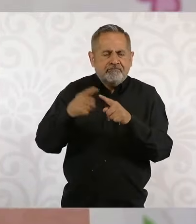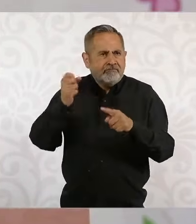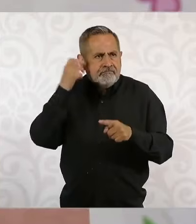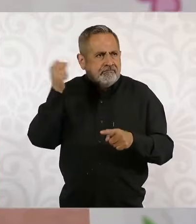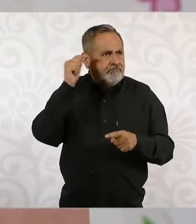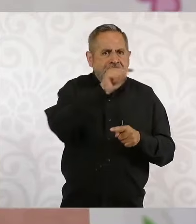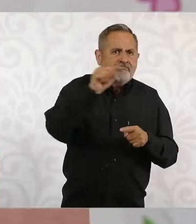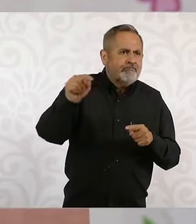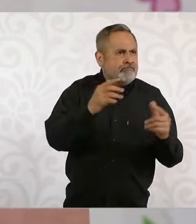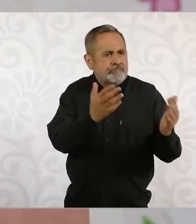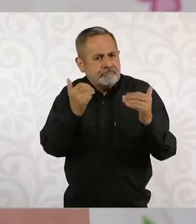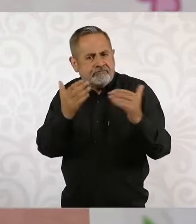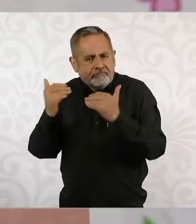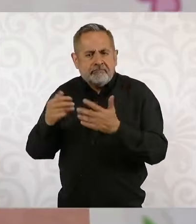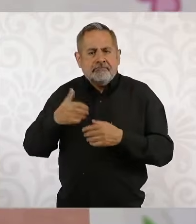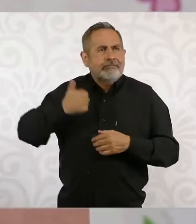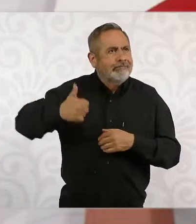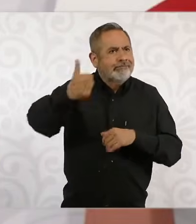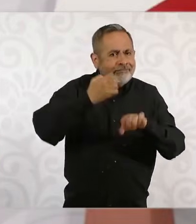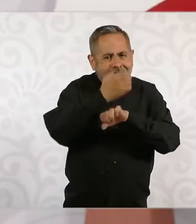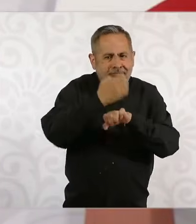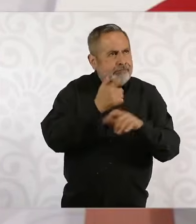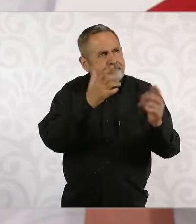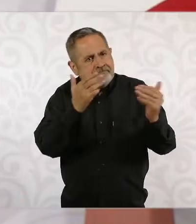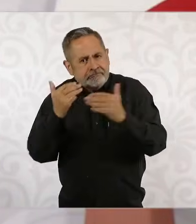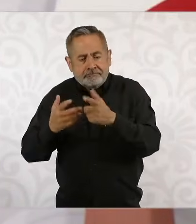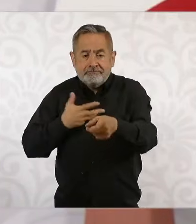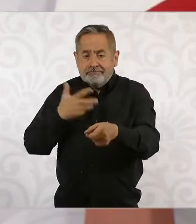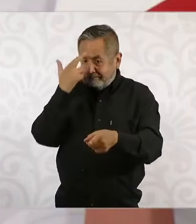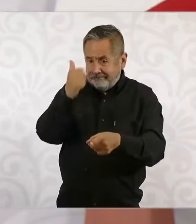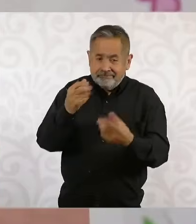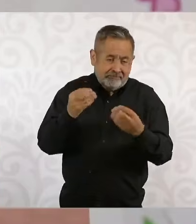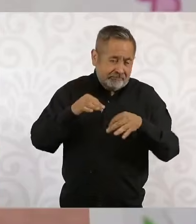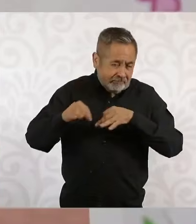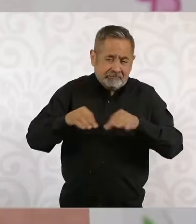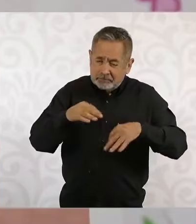una iniciativas por estado. Entonces, si tienes toda la razón, hay mucho que hacer, es trabajo,